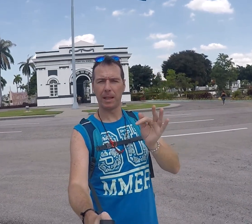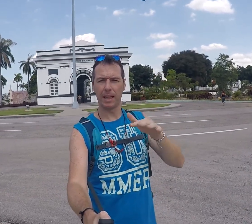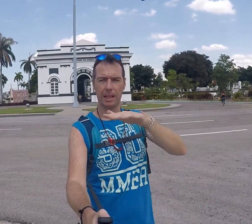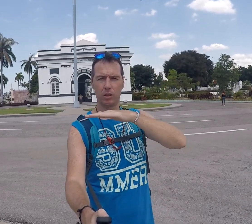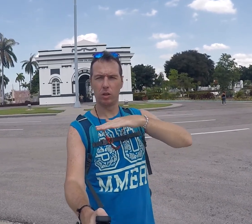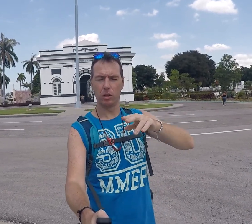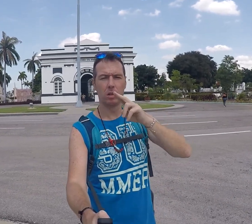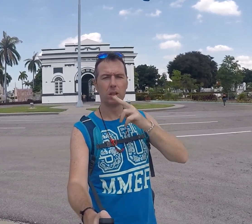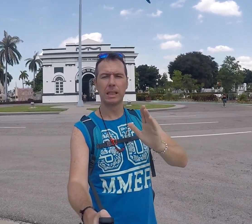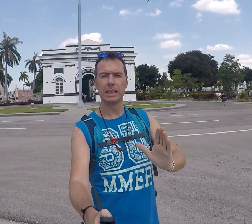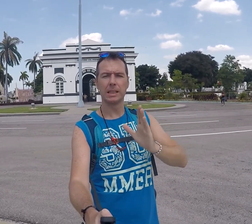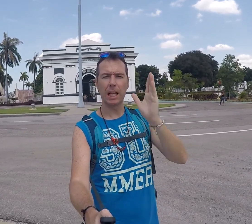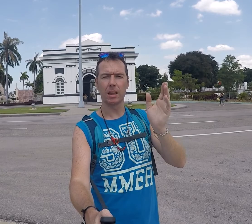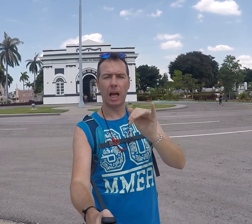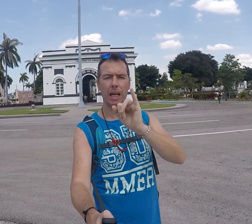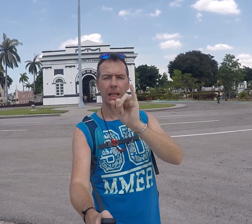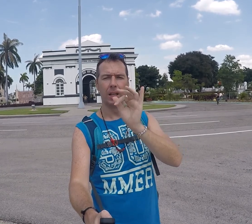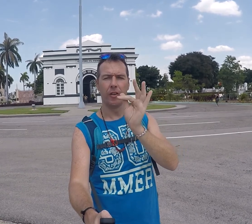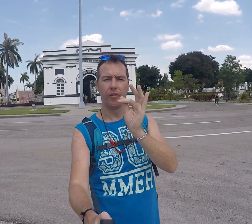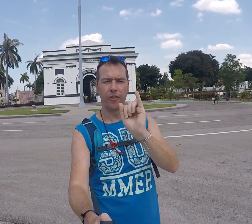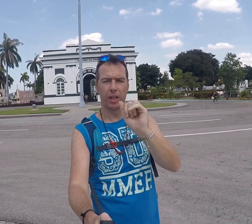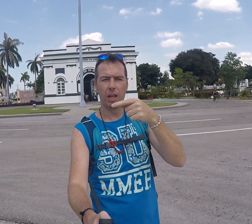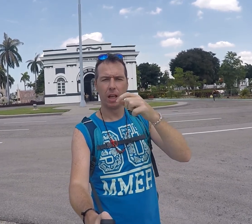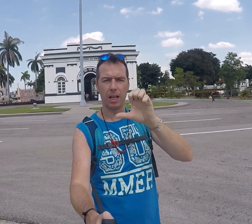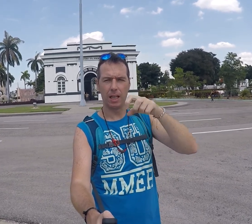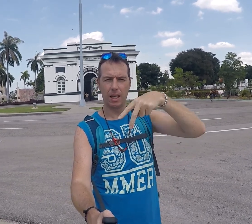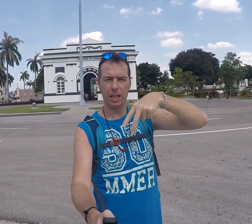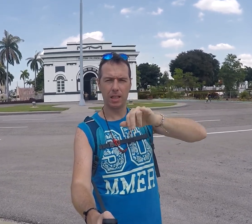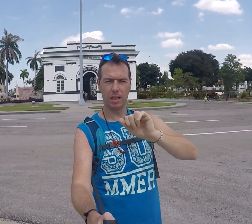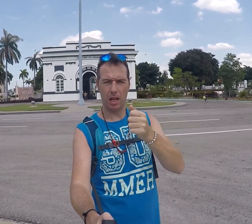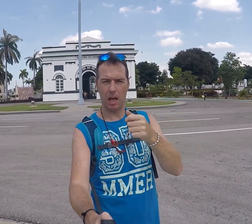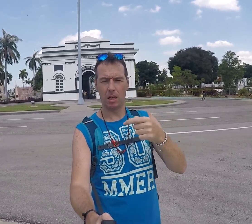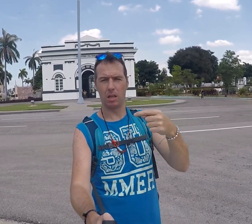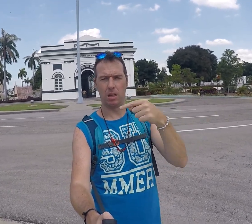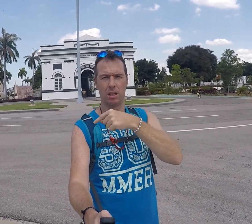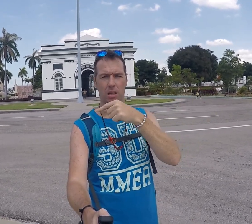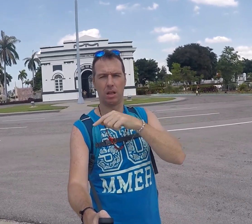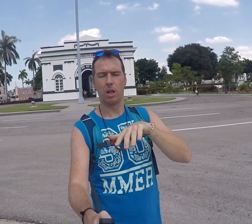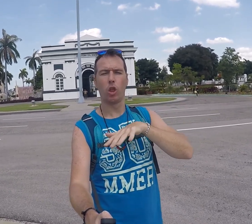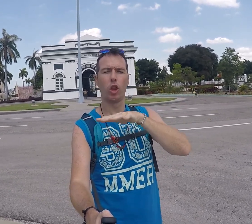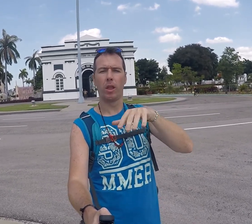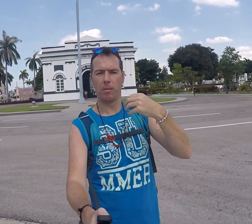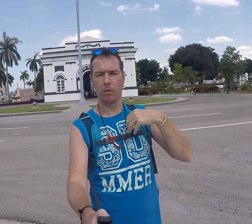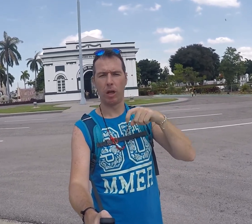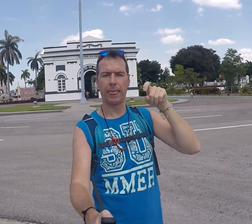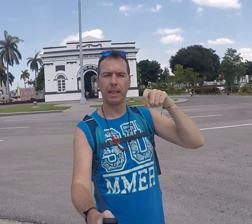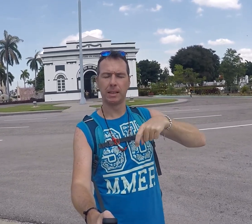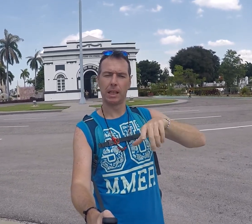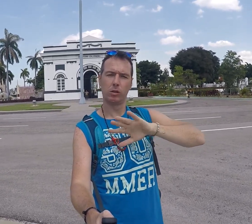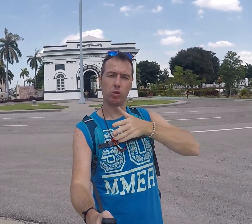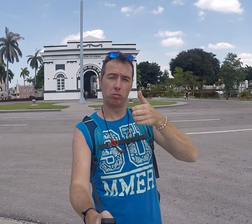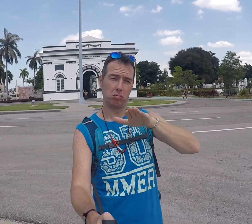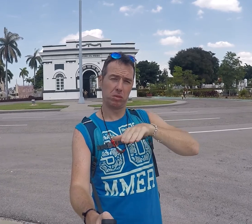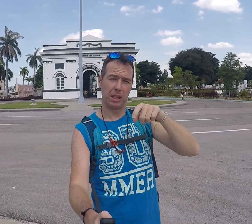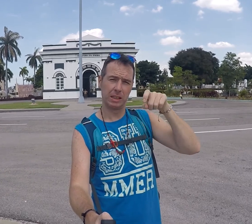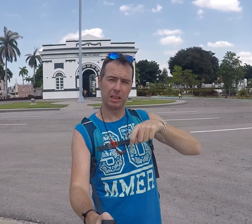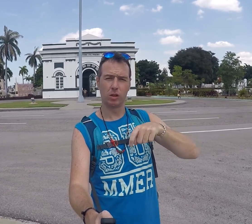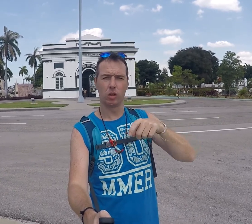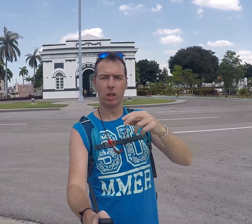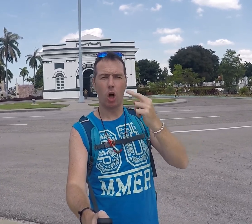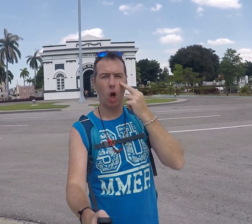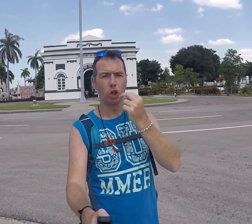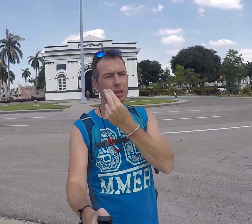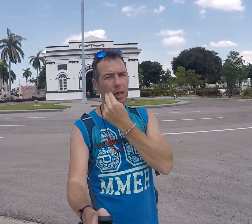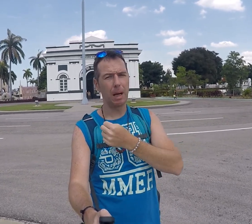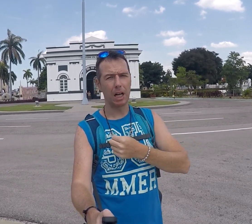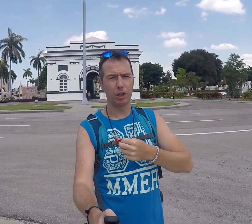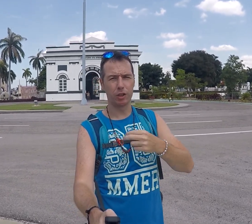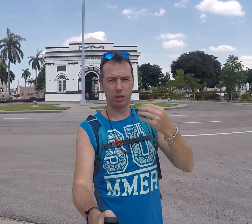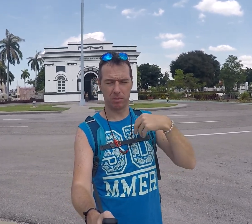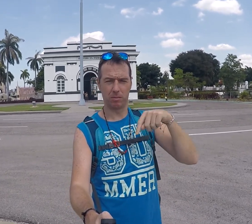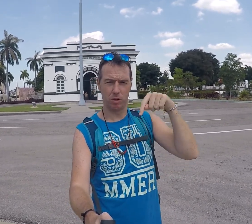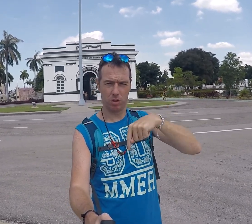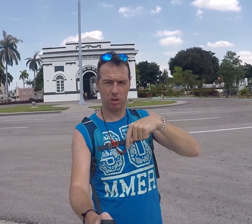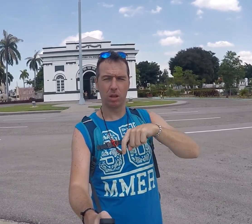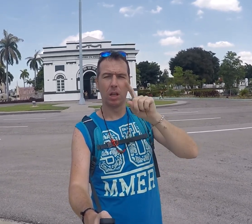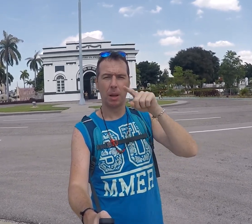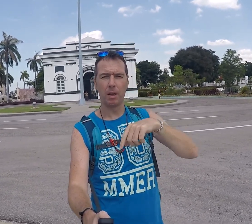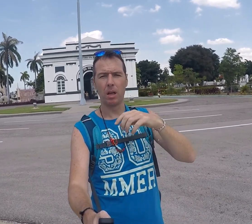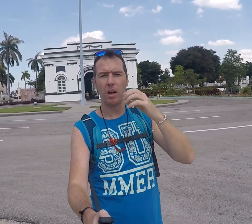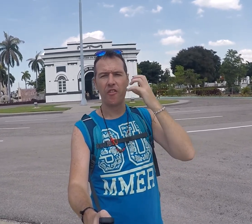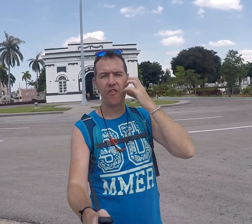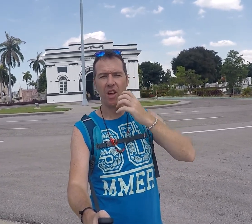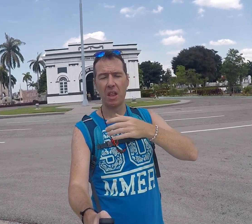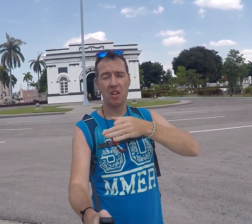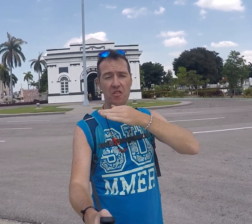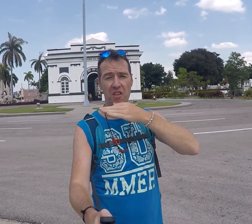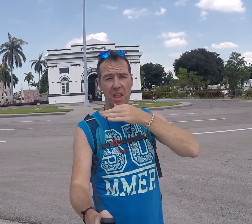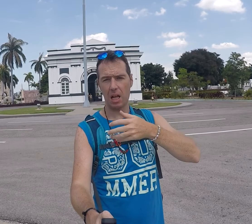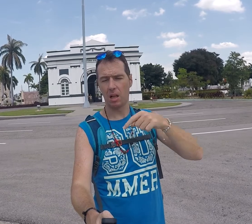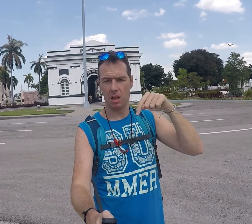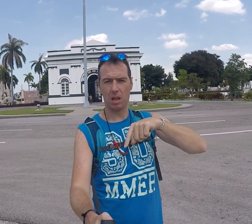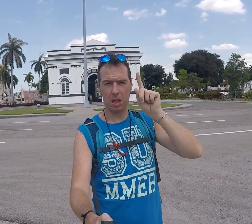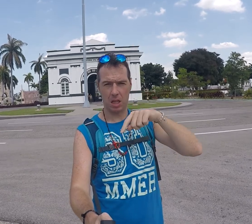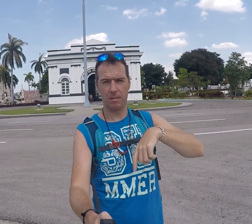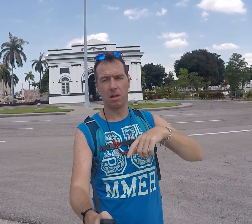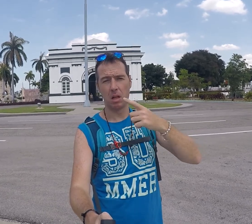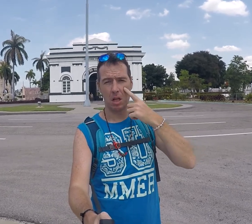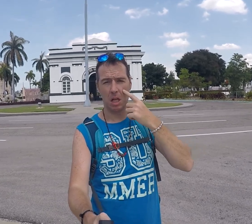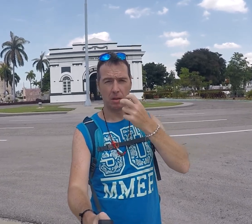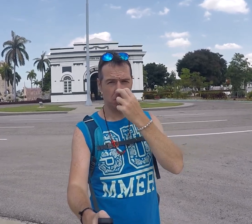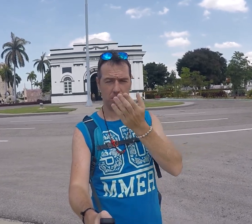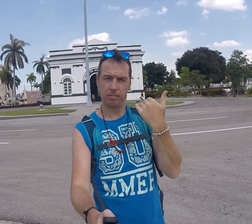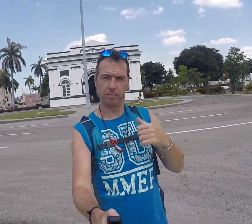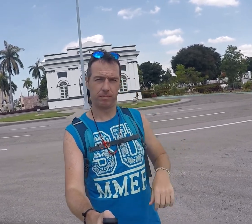Este es el cementerio de Santa Ifigenia donde descansan José Martí y Fidel Castro, vamos a verlo